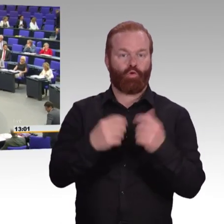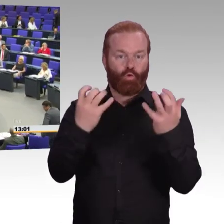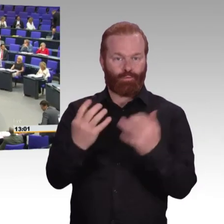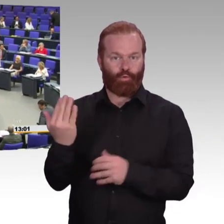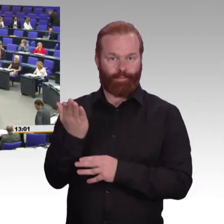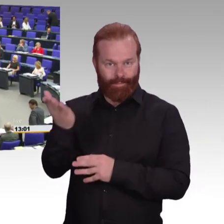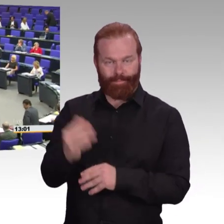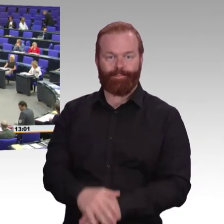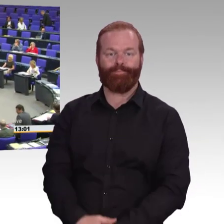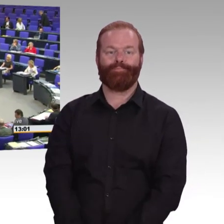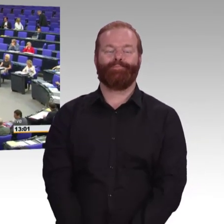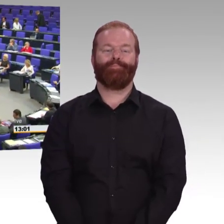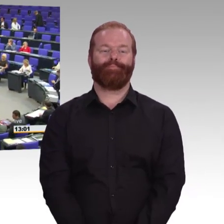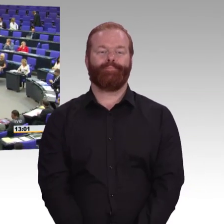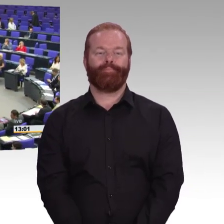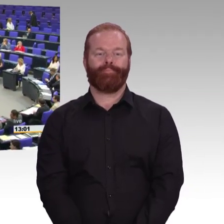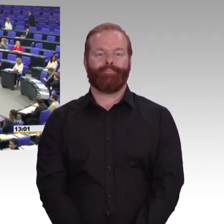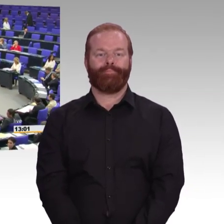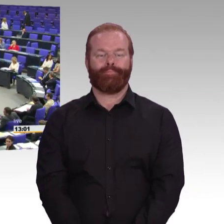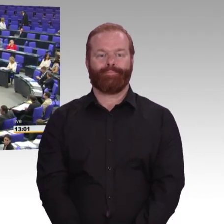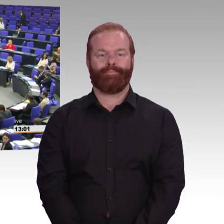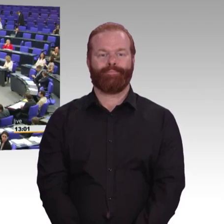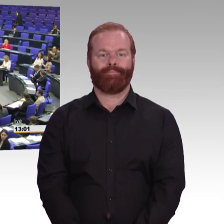liebe Kolleginnen, liebe Kollegen, liebe Gäste auf der Tribüne,